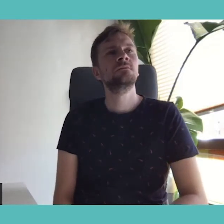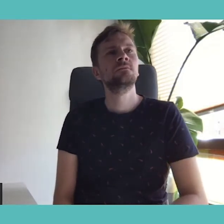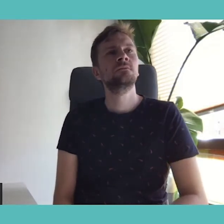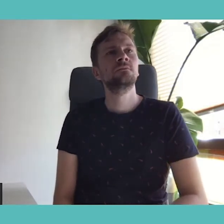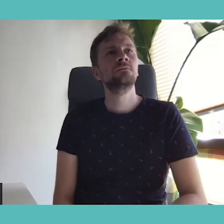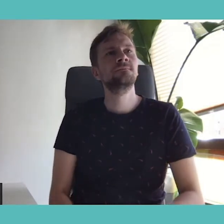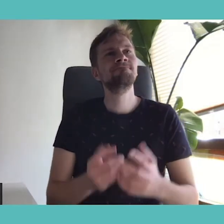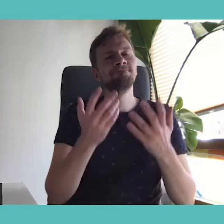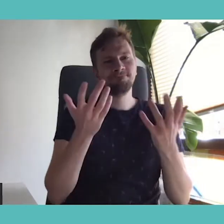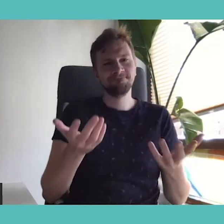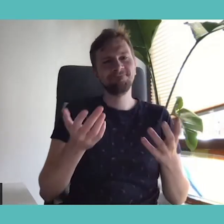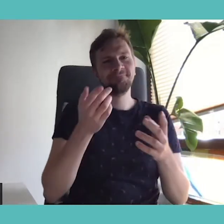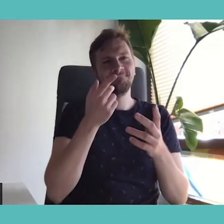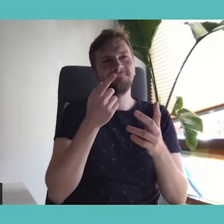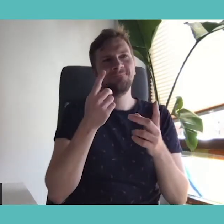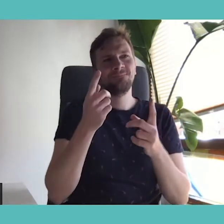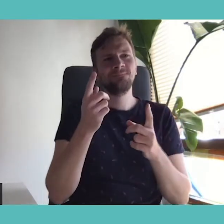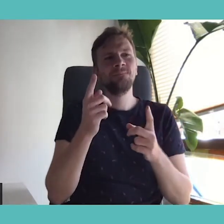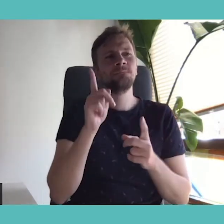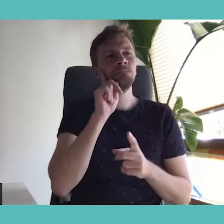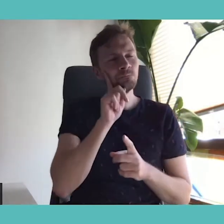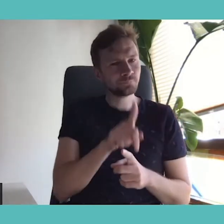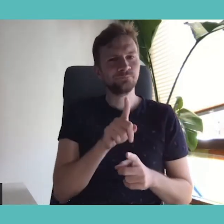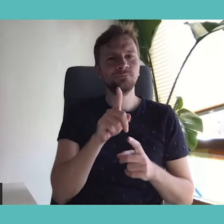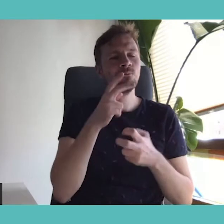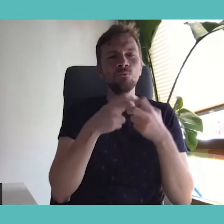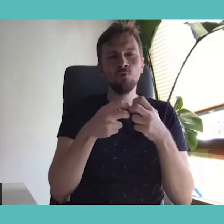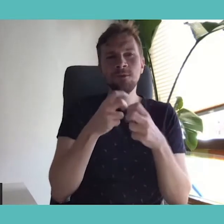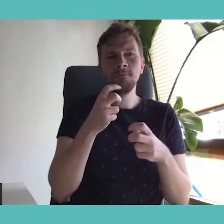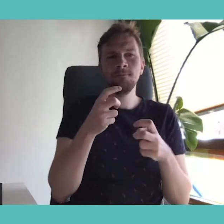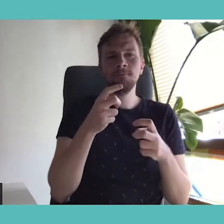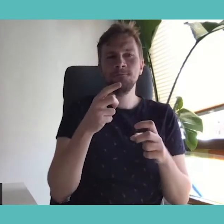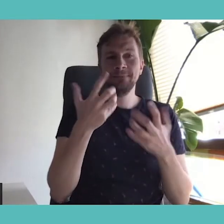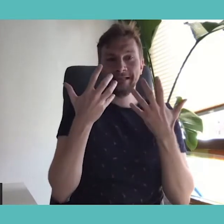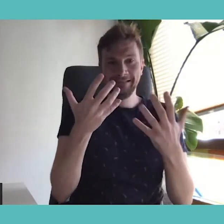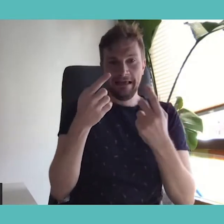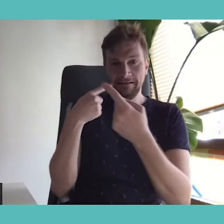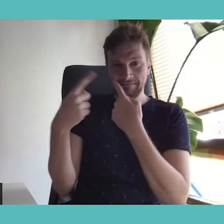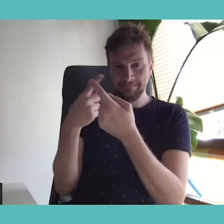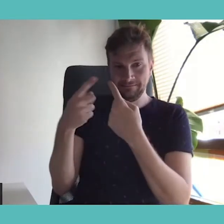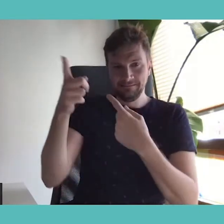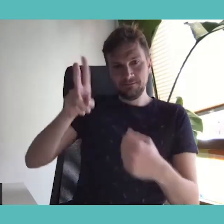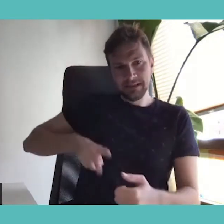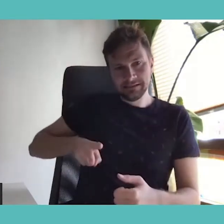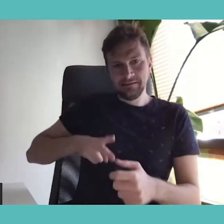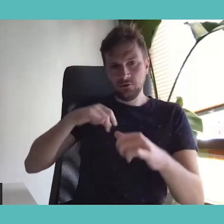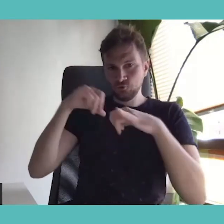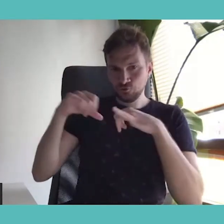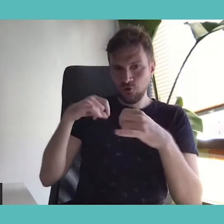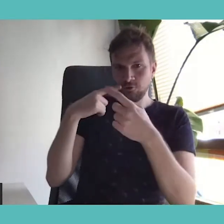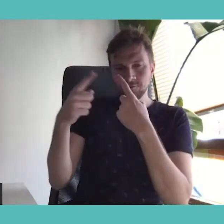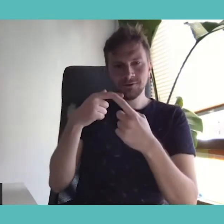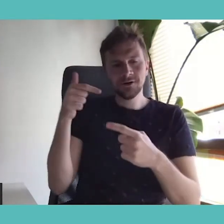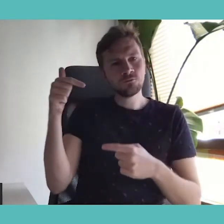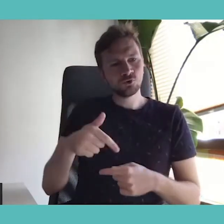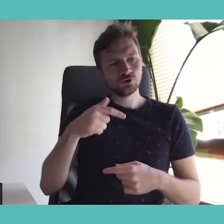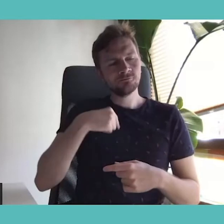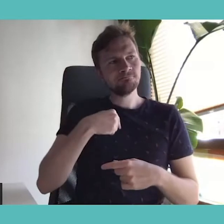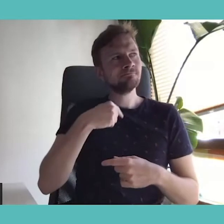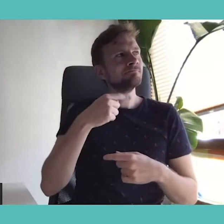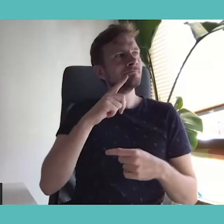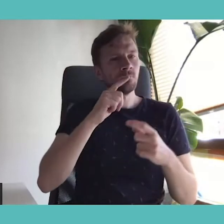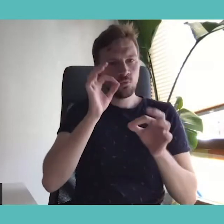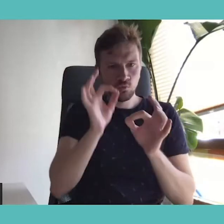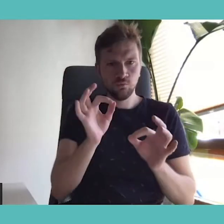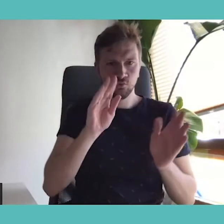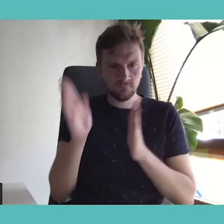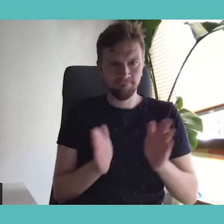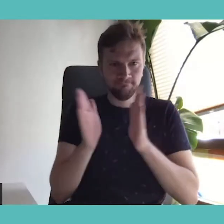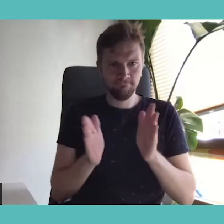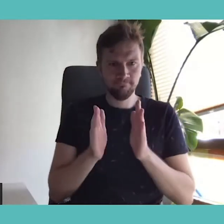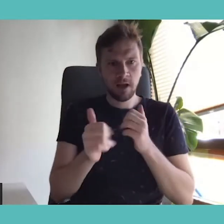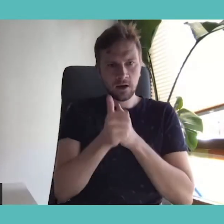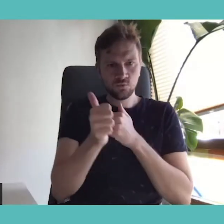Chcąc naprawdę porozmawiać z ministerstwem, rządem musiałem się dokładnie przygotować, spisać odpowiednie argumenty.